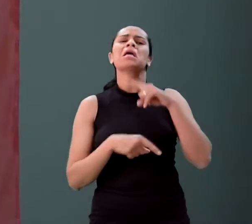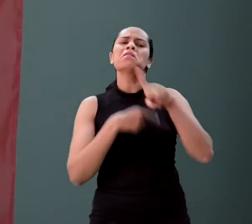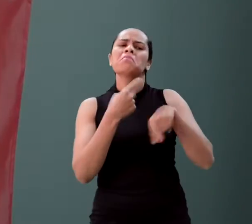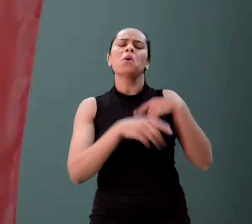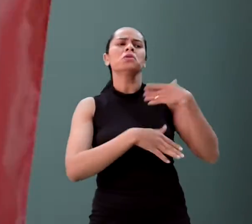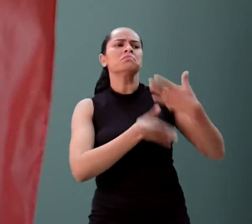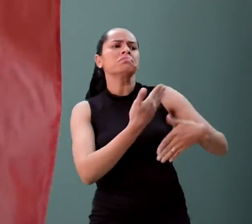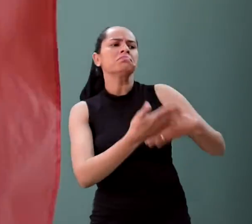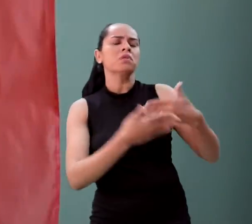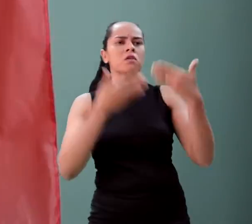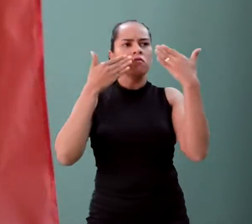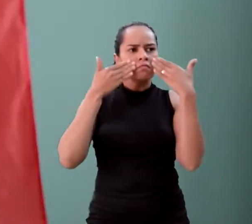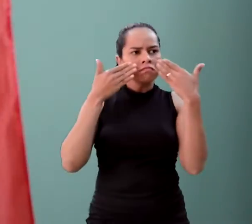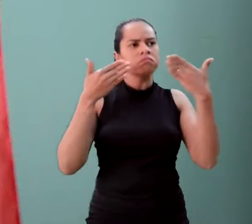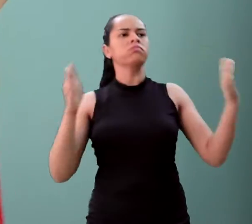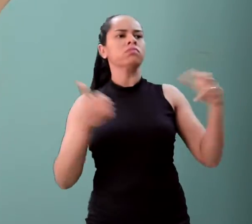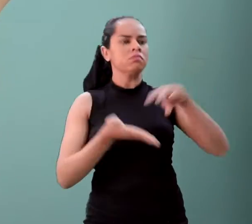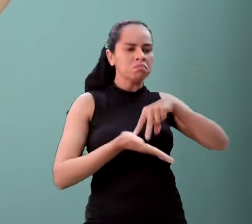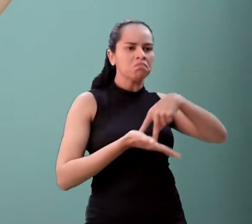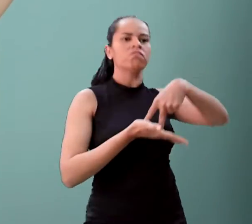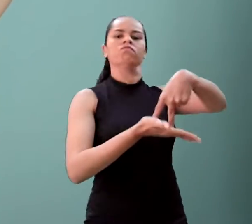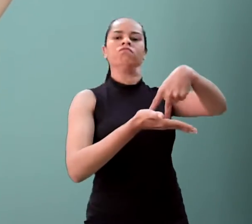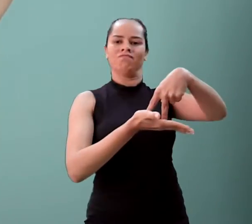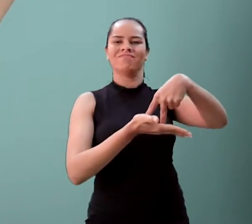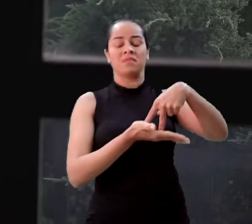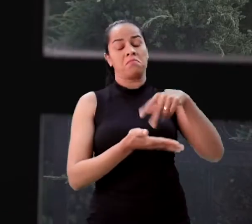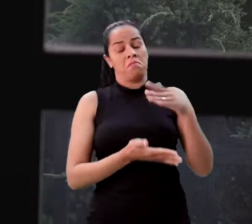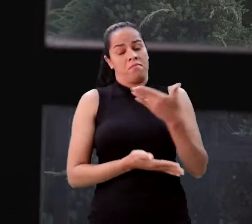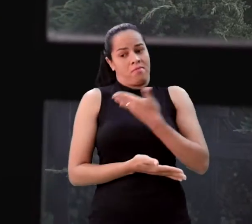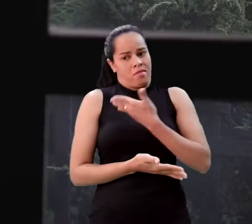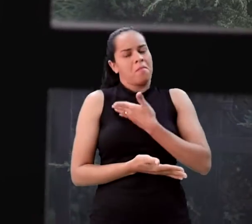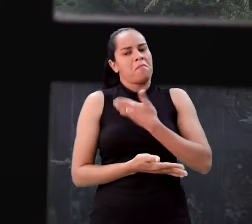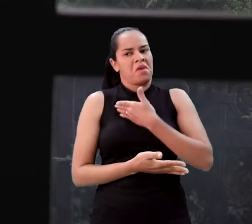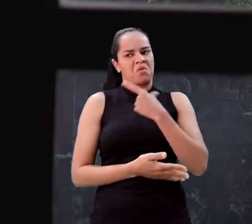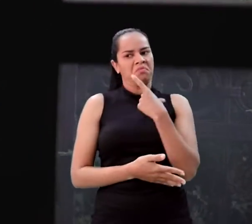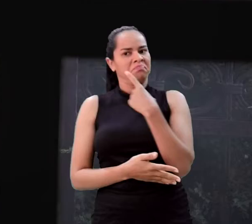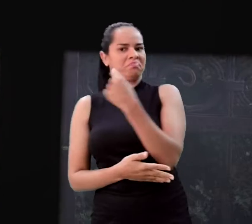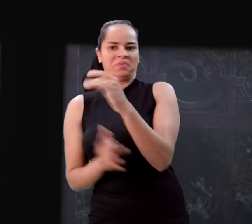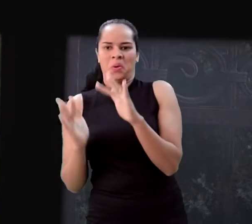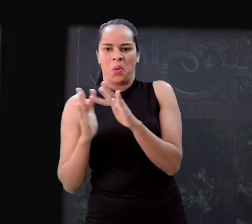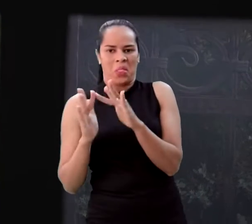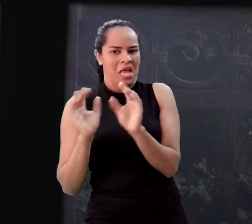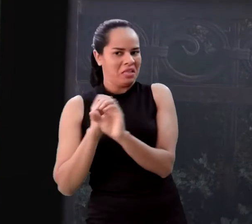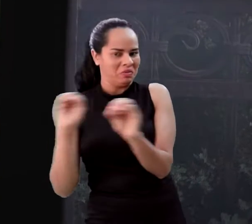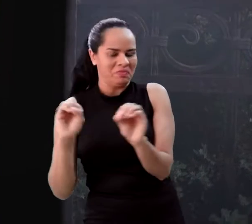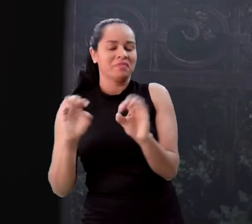Com o tempo, eu fui retirando as máscaras e as capas. Mas alguns amigos quiseram ir embora.